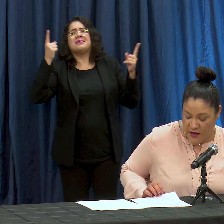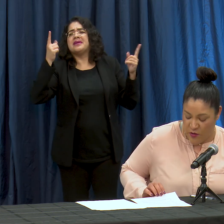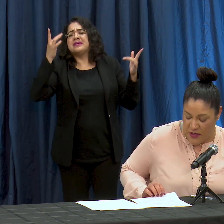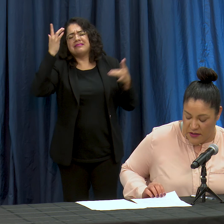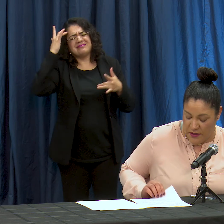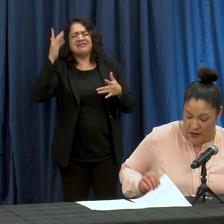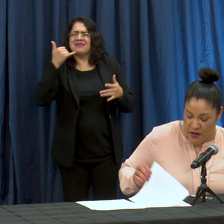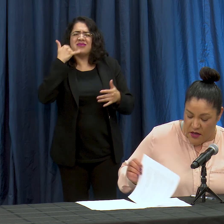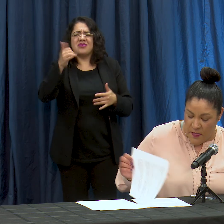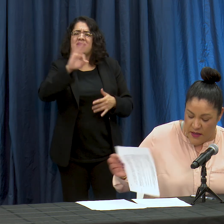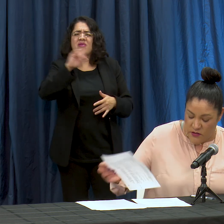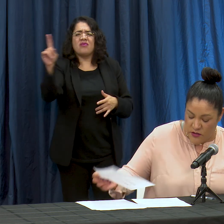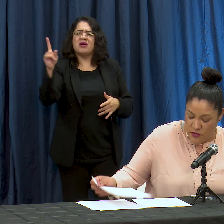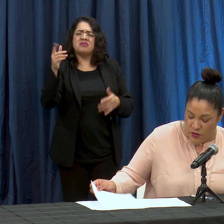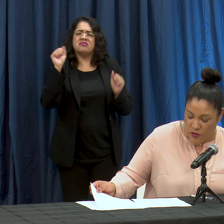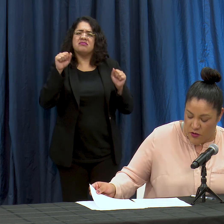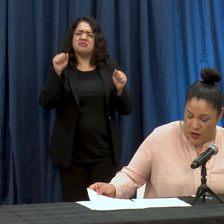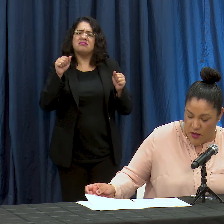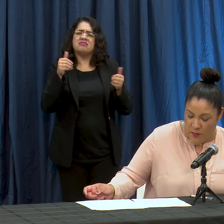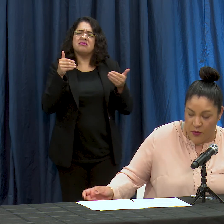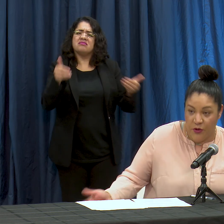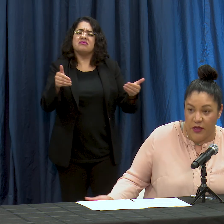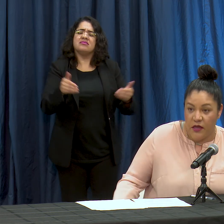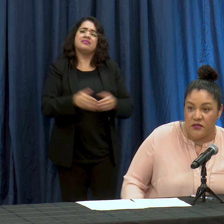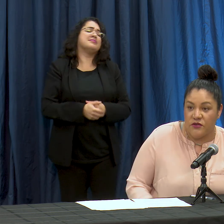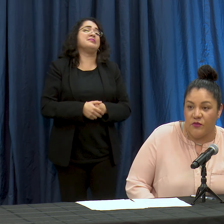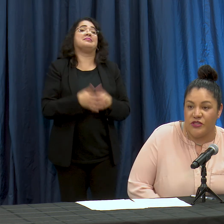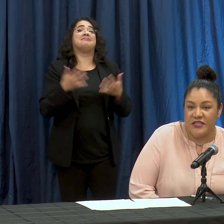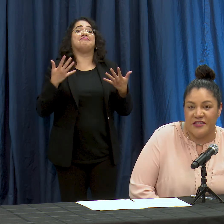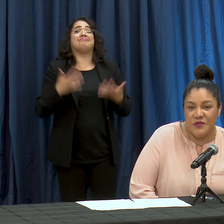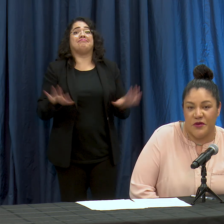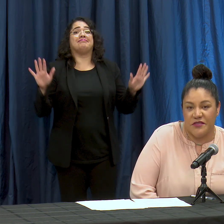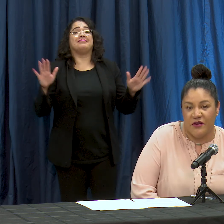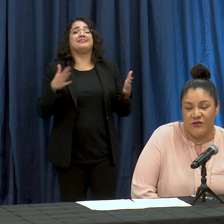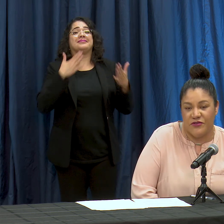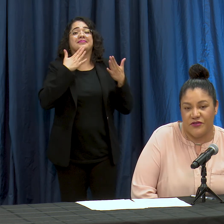recomienda esto es todo por hoy so muchas gracias por estar con nosotros